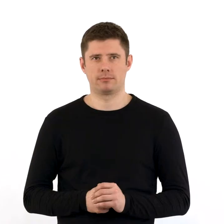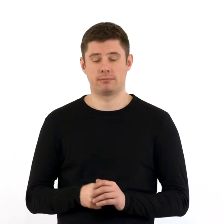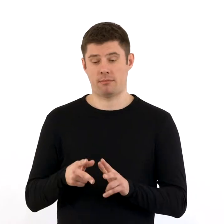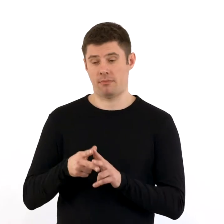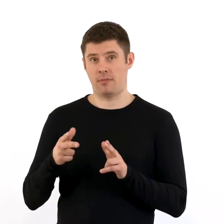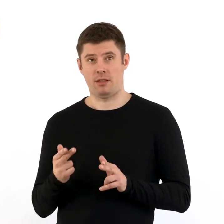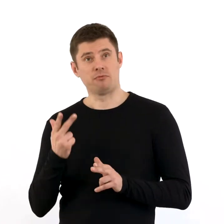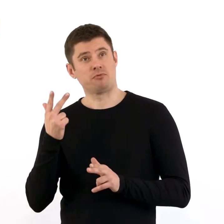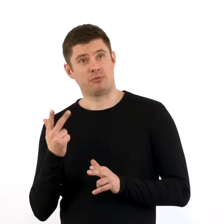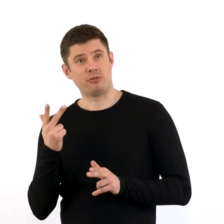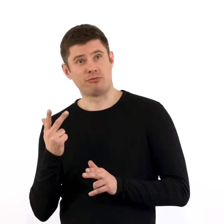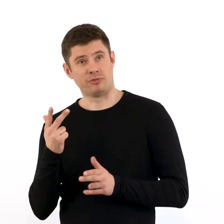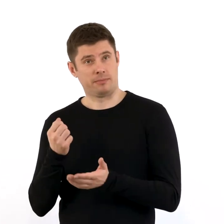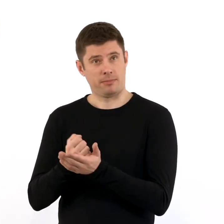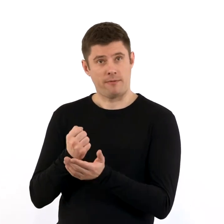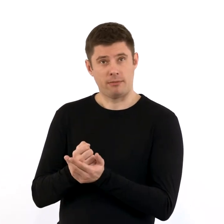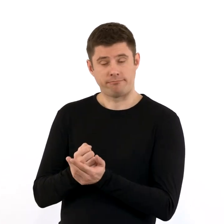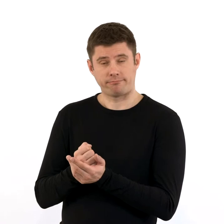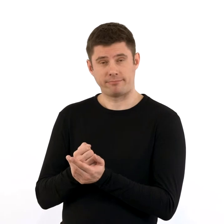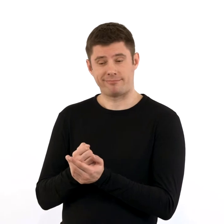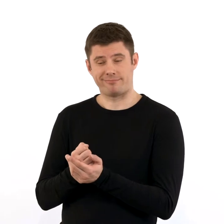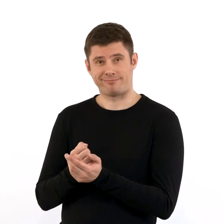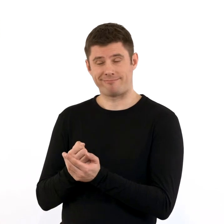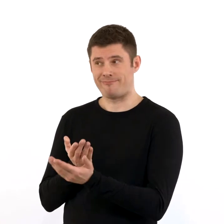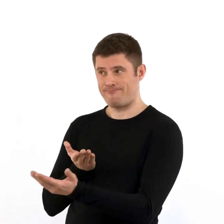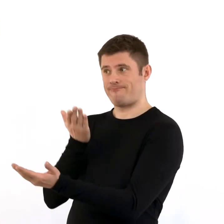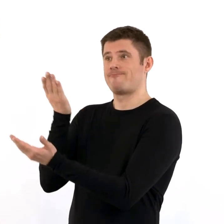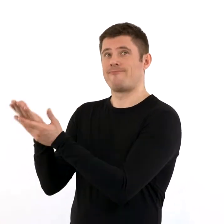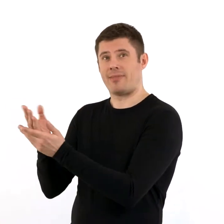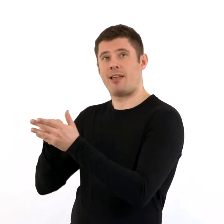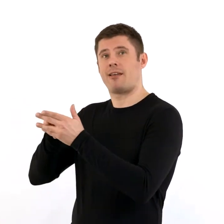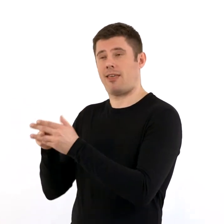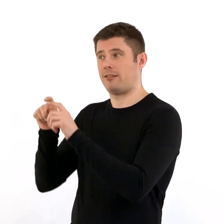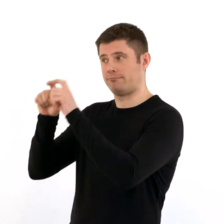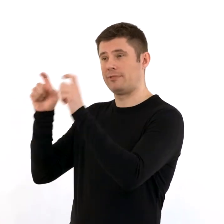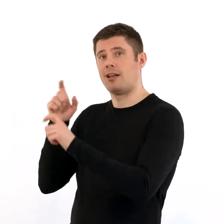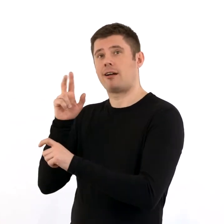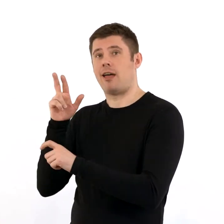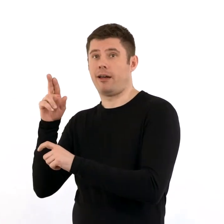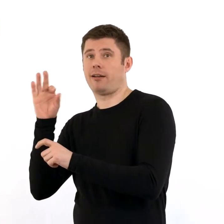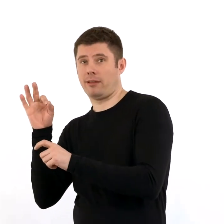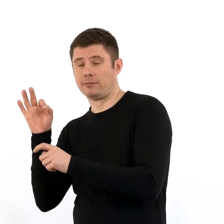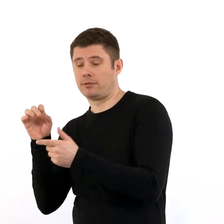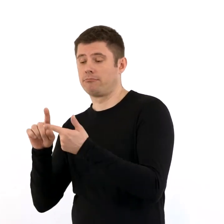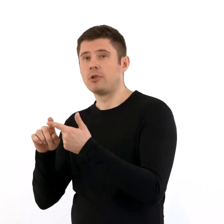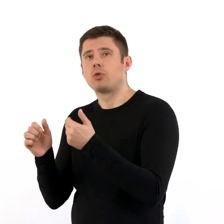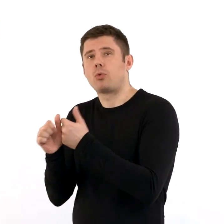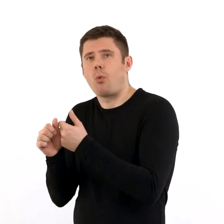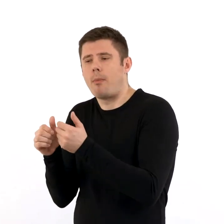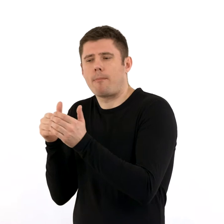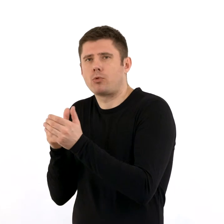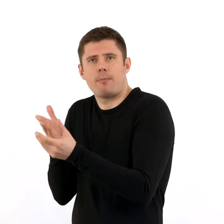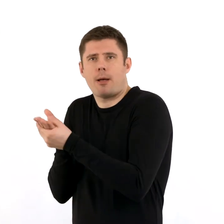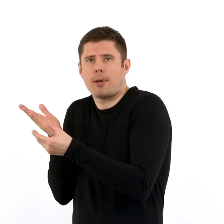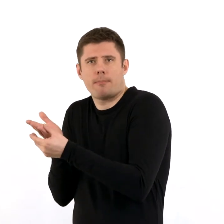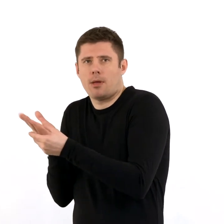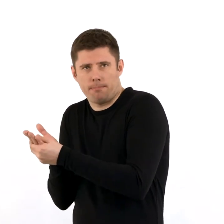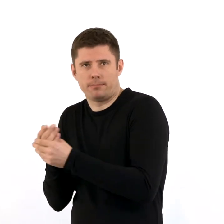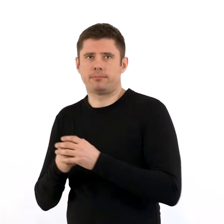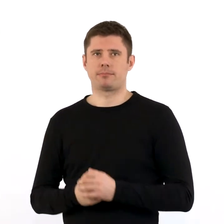Krok 3. Rejestracja w KRS i wymagane dokumenty